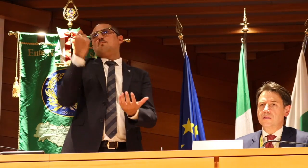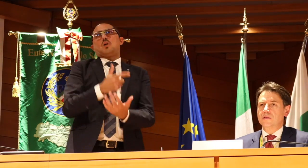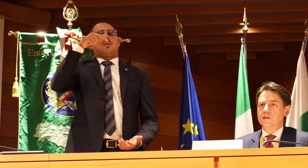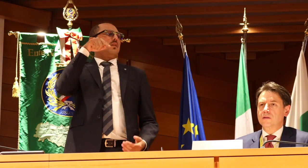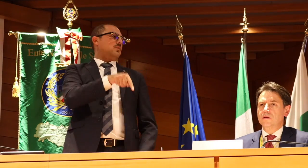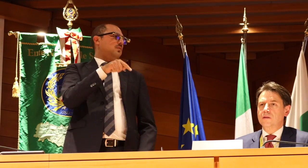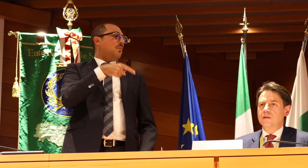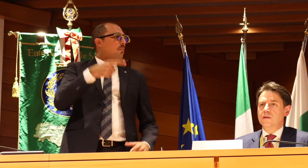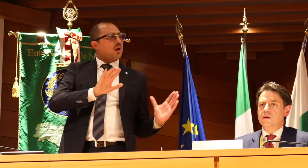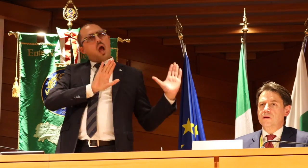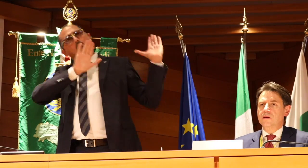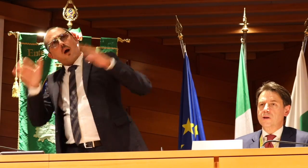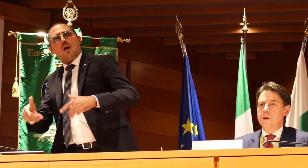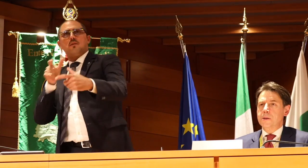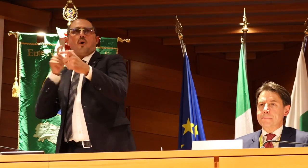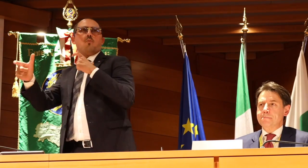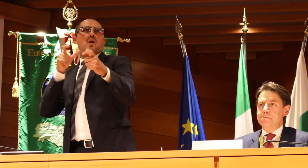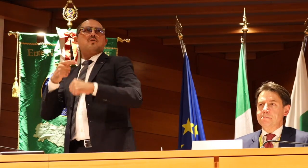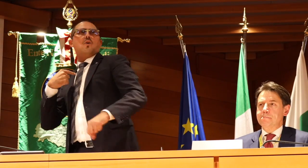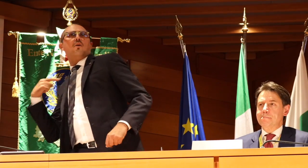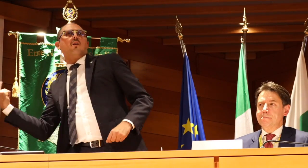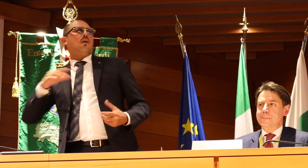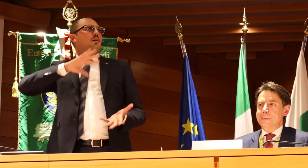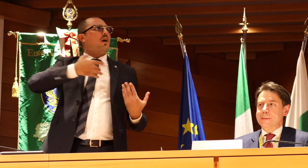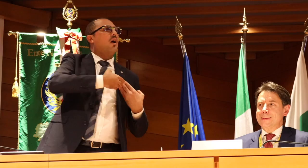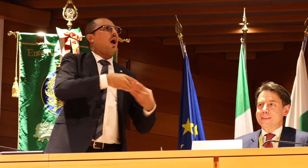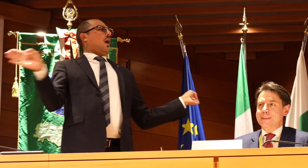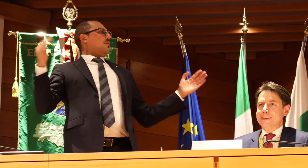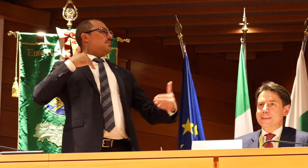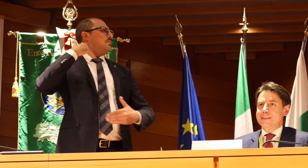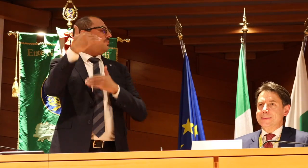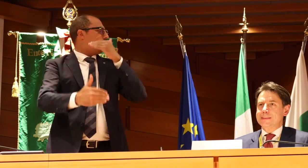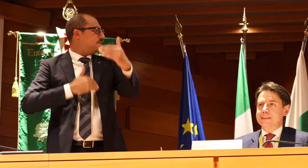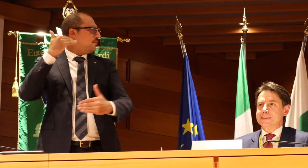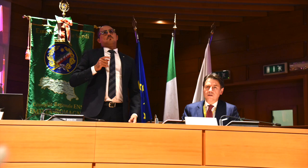atteso da anni. L'abbattimento delle barriere alla comunicazione apre le porte delle nostre vite.